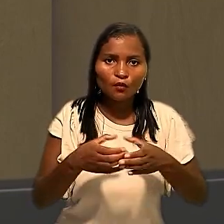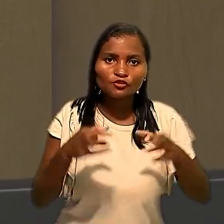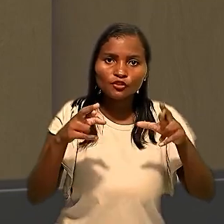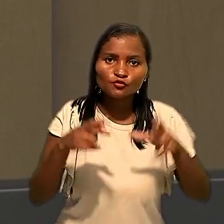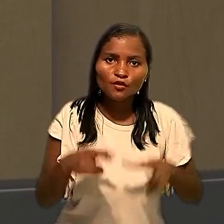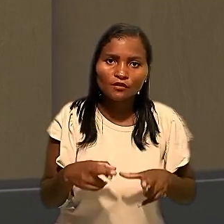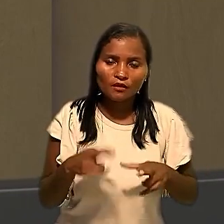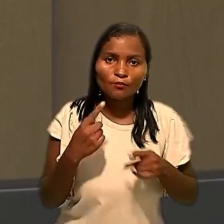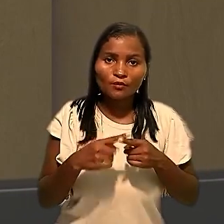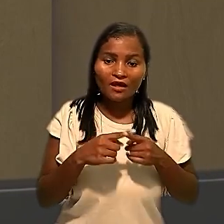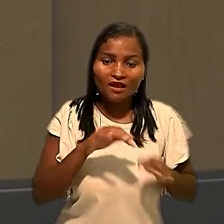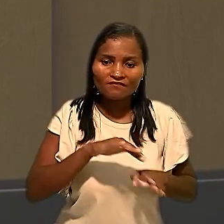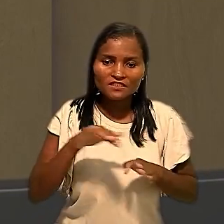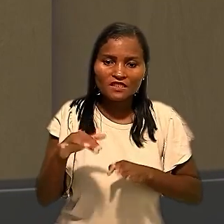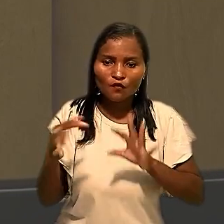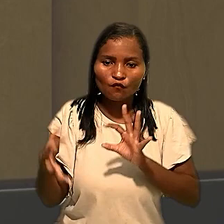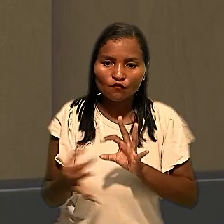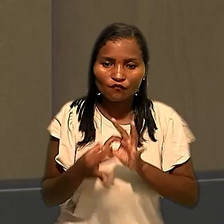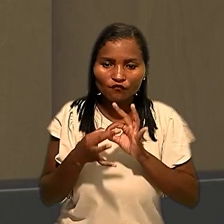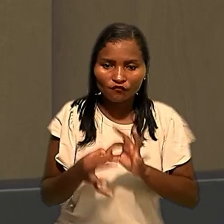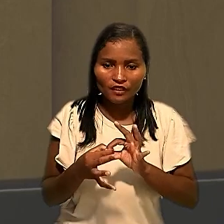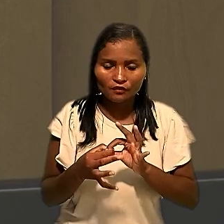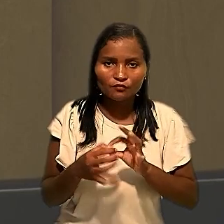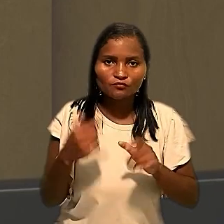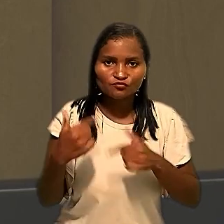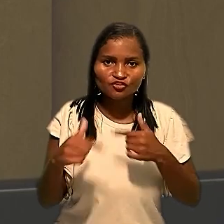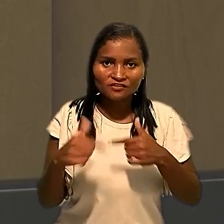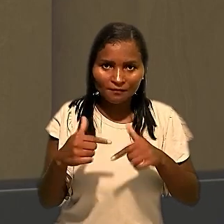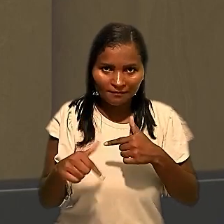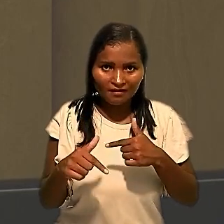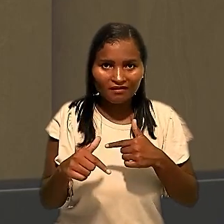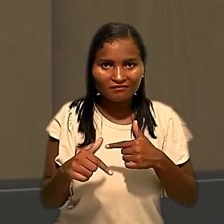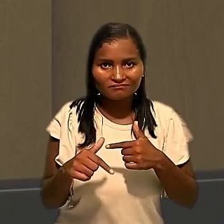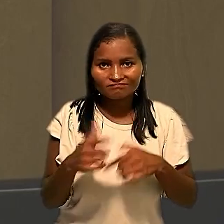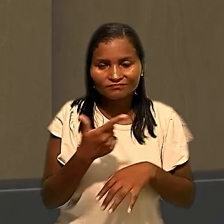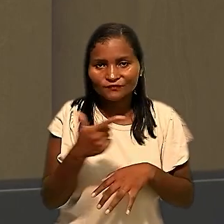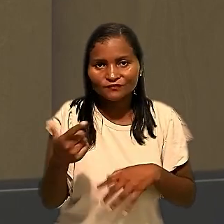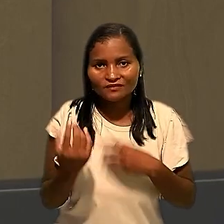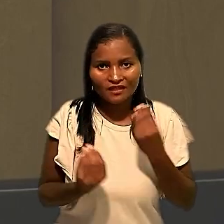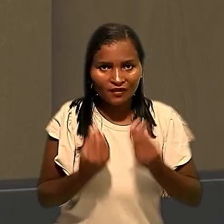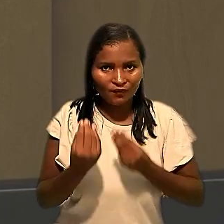pois afastar o vínculo de emprego com a primeira ré seria imprescindível envolvimento dos fatos